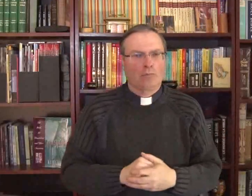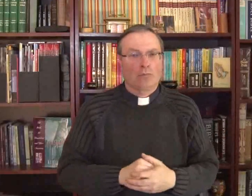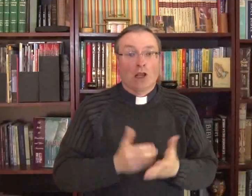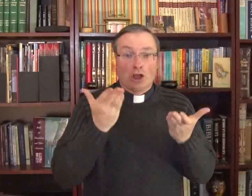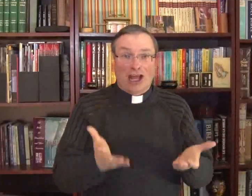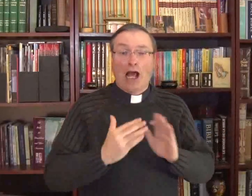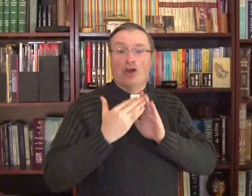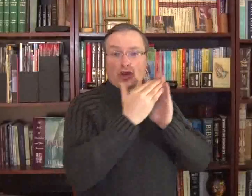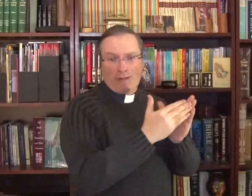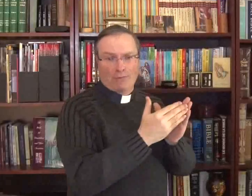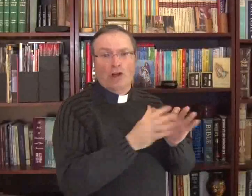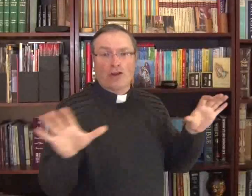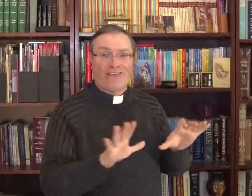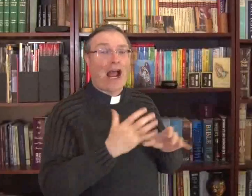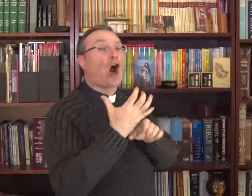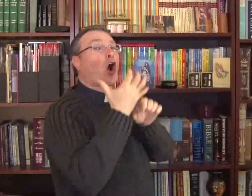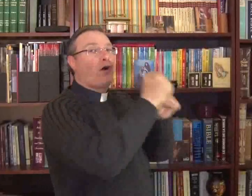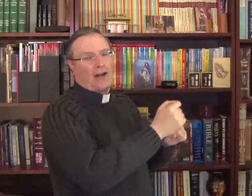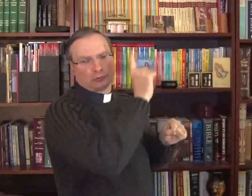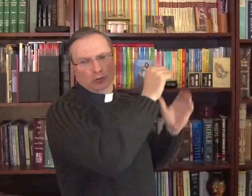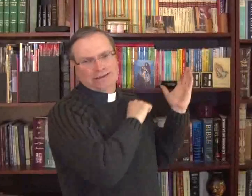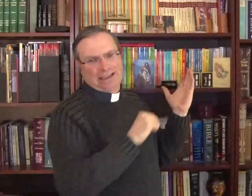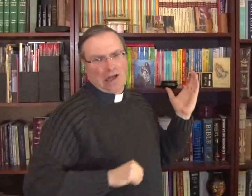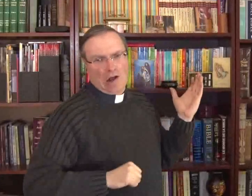Cela demande de faire confiance au Seigneur,